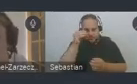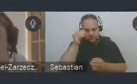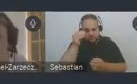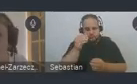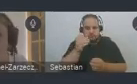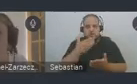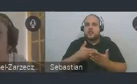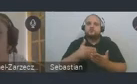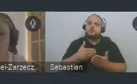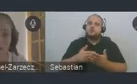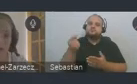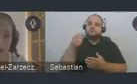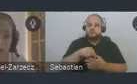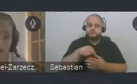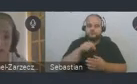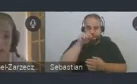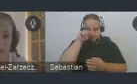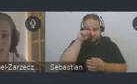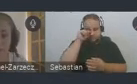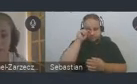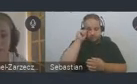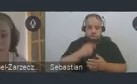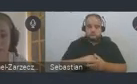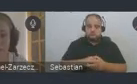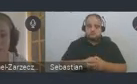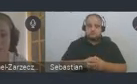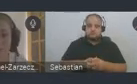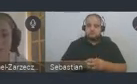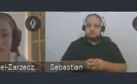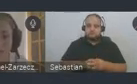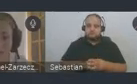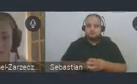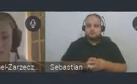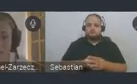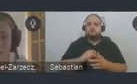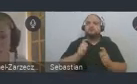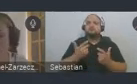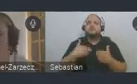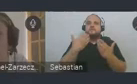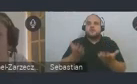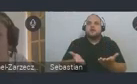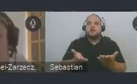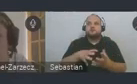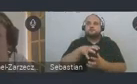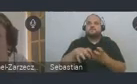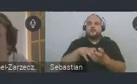Jaką ona ma świadomość tego, co daje nam ten cyfrowy świat? Jaką ma motywację?